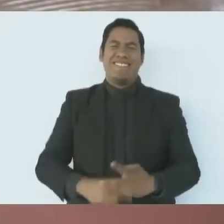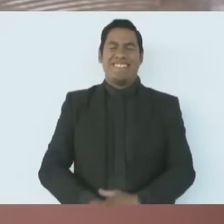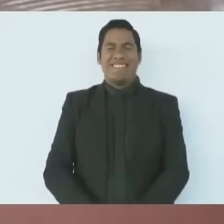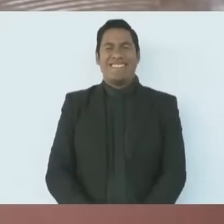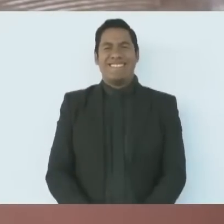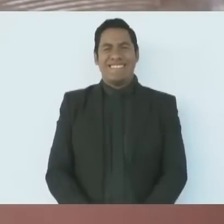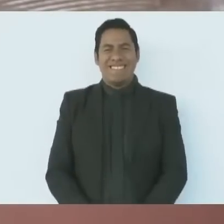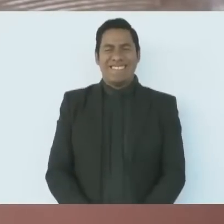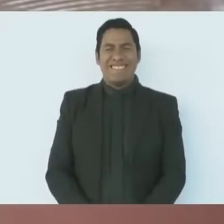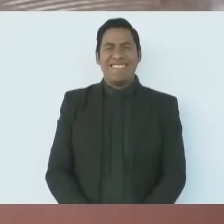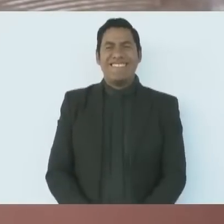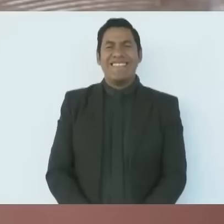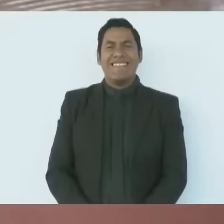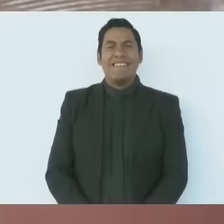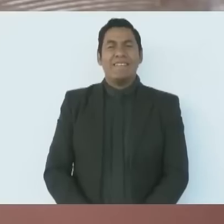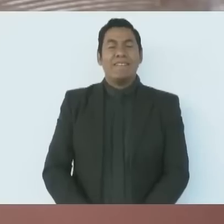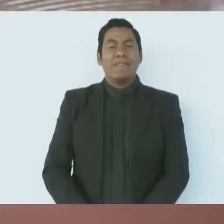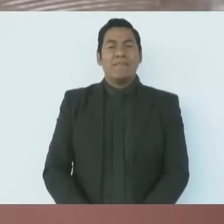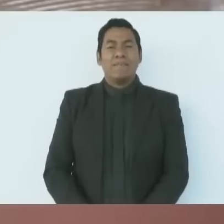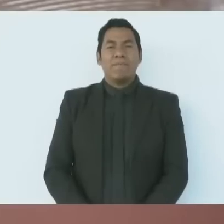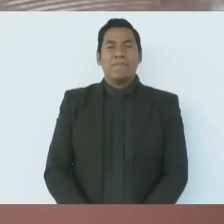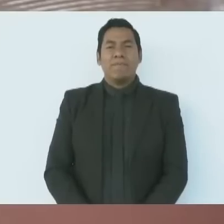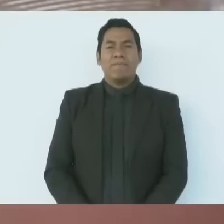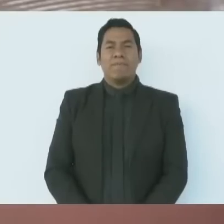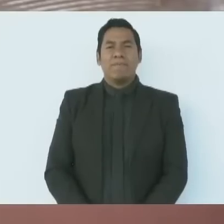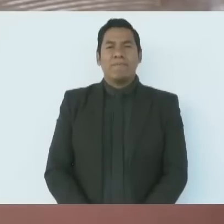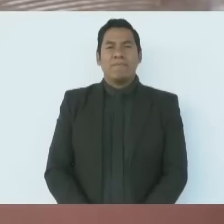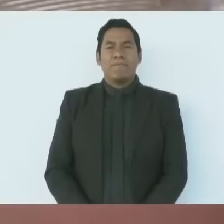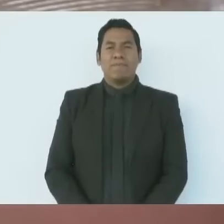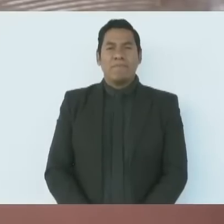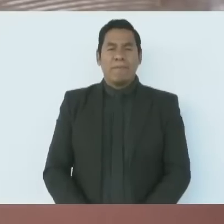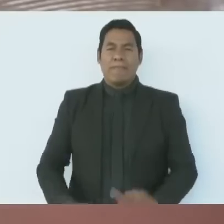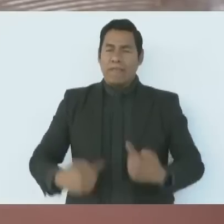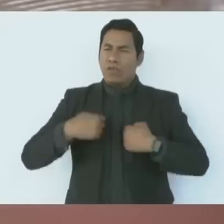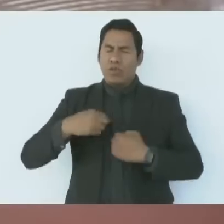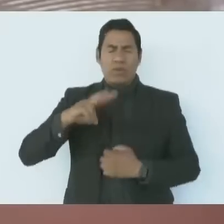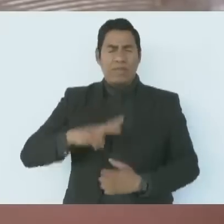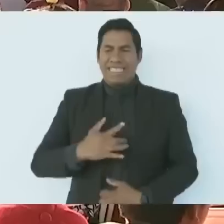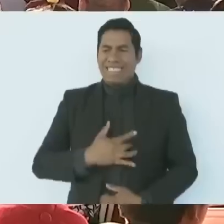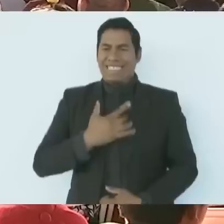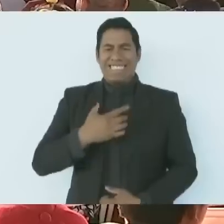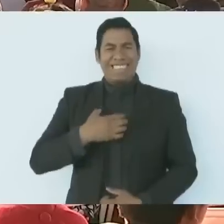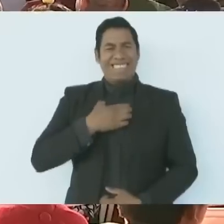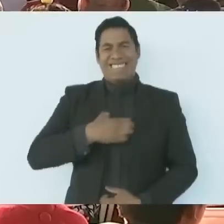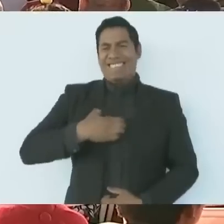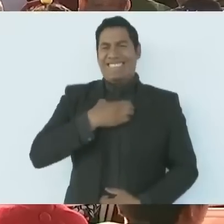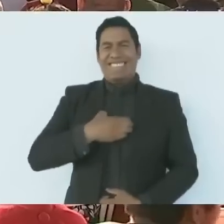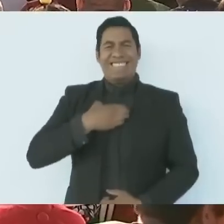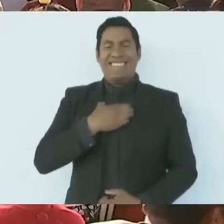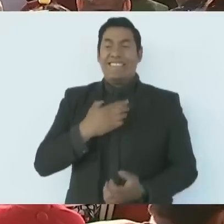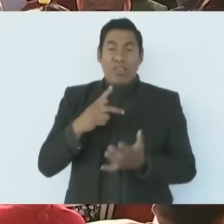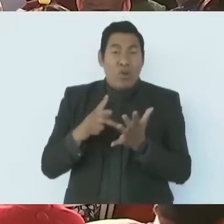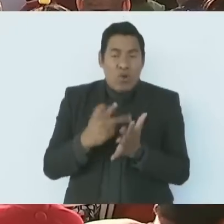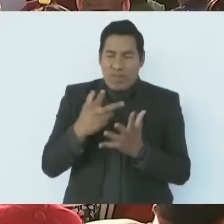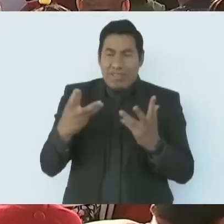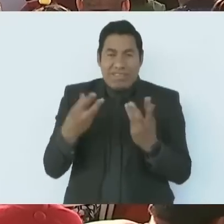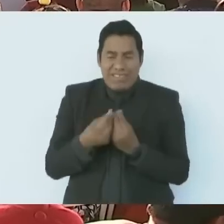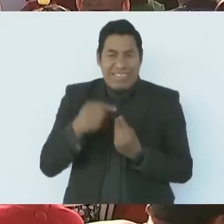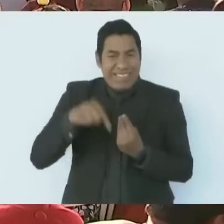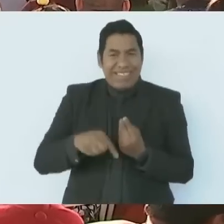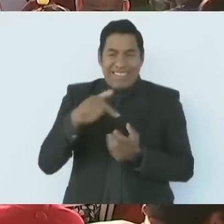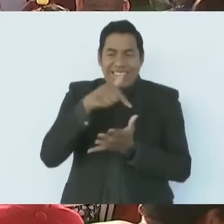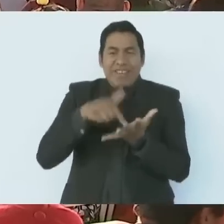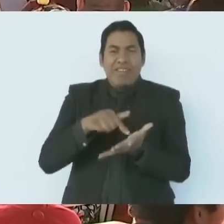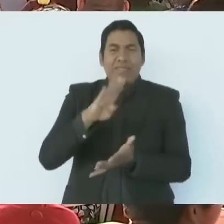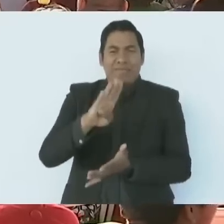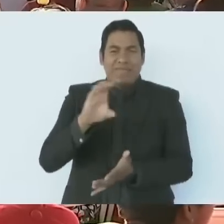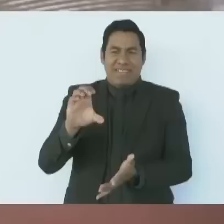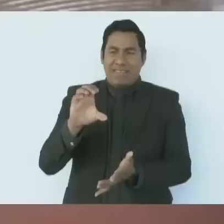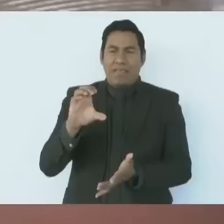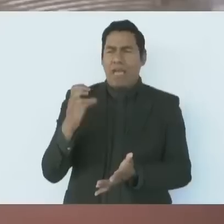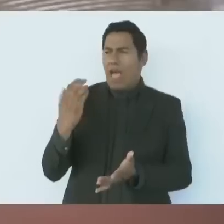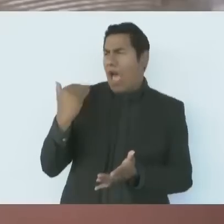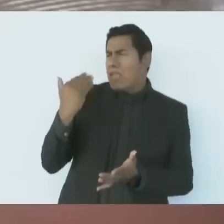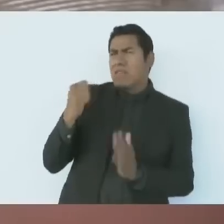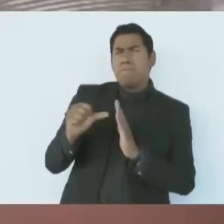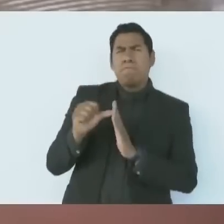da me da muchísimo gusto volver a estar aquí en Baja California apenas en enero pasado estuvimos